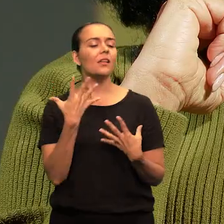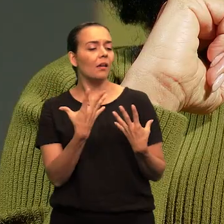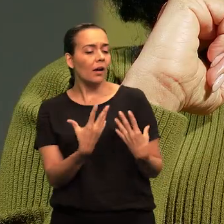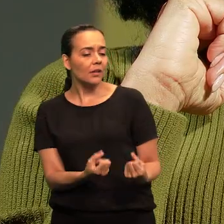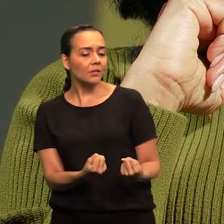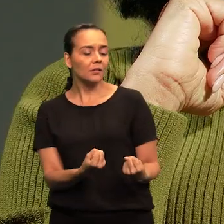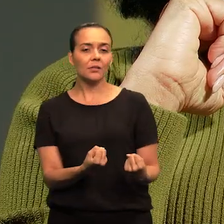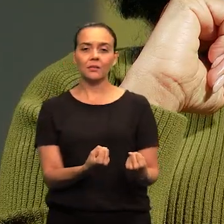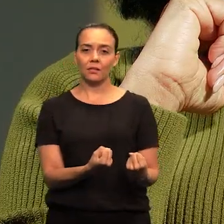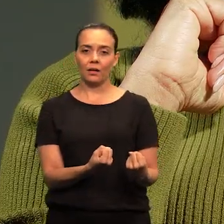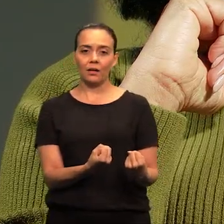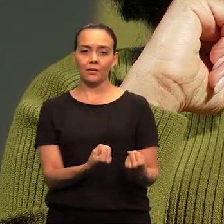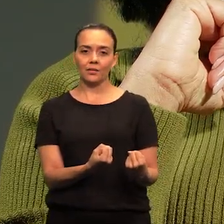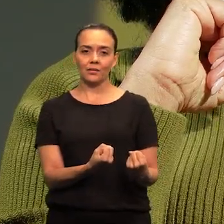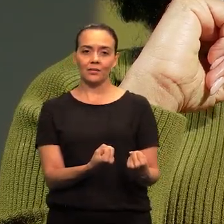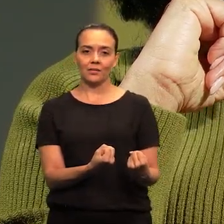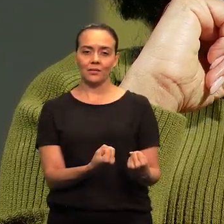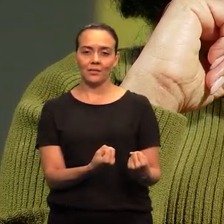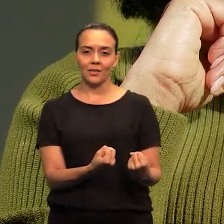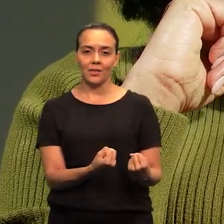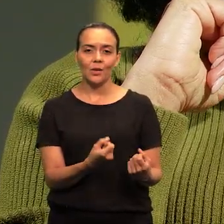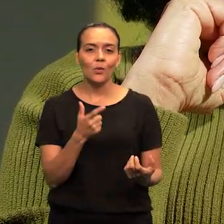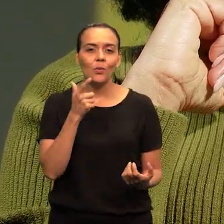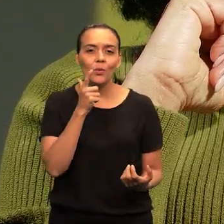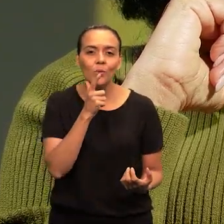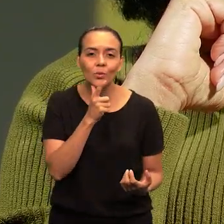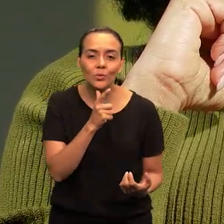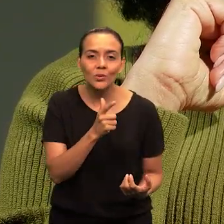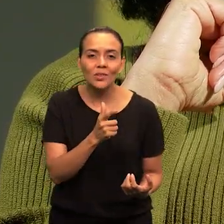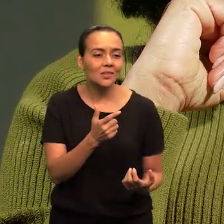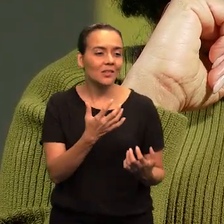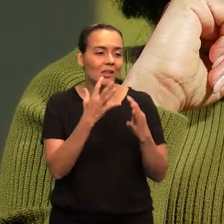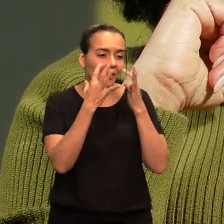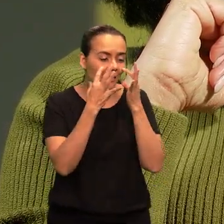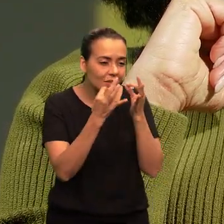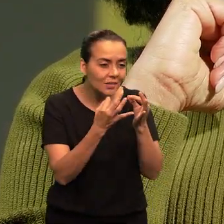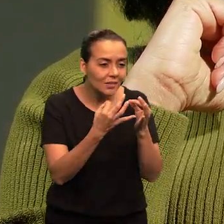entender e aceitar hospedar o outro. Aceitar o outro é fácil,